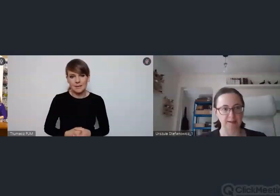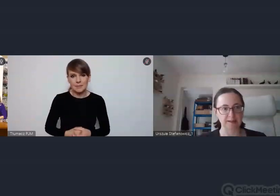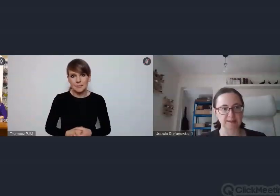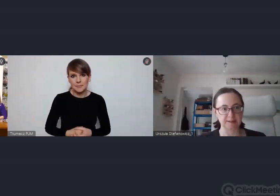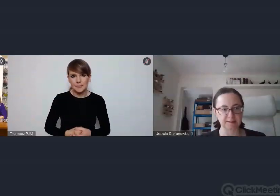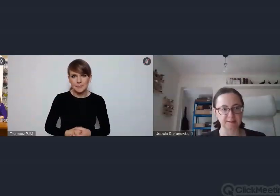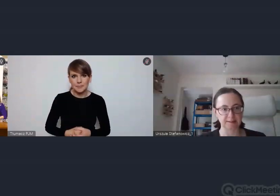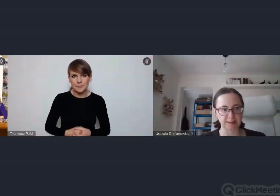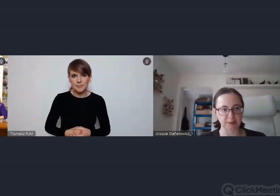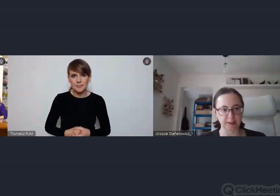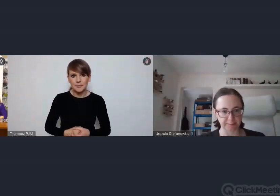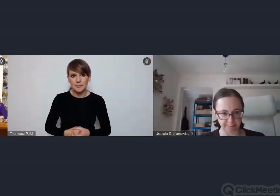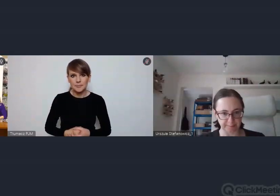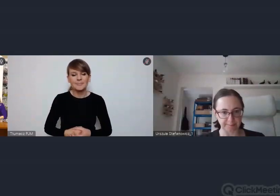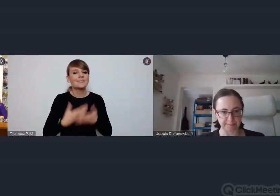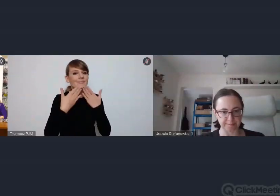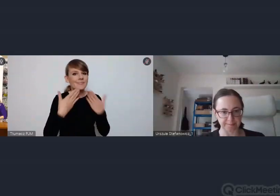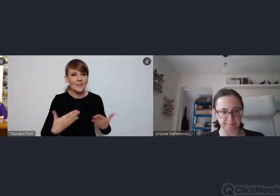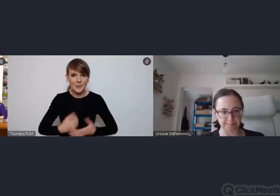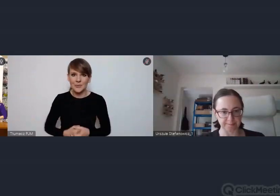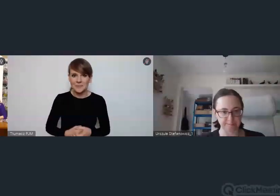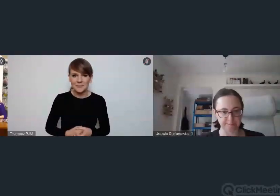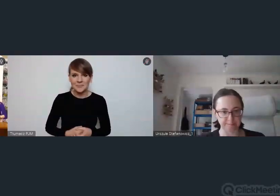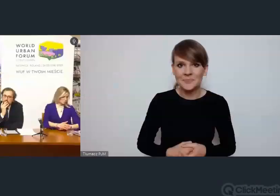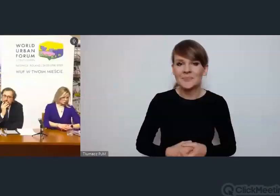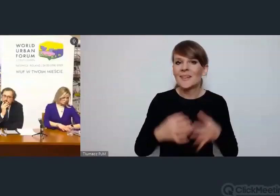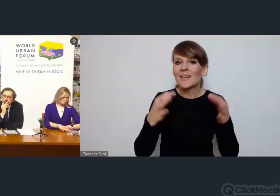Proszę państwa -dziękuję-nie mamy w tej chwili innych zgłoszeń